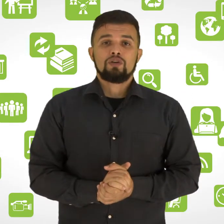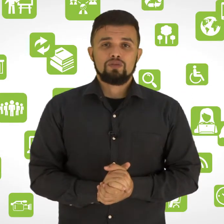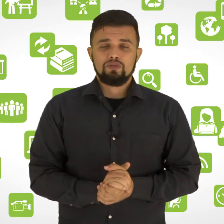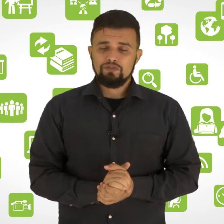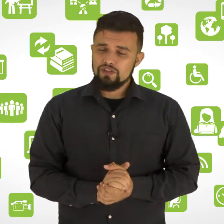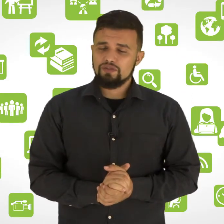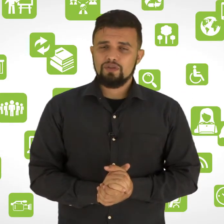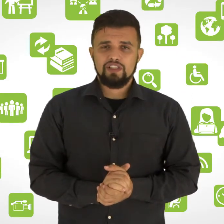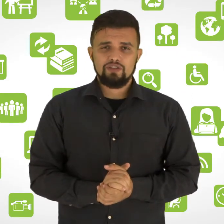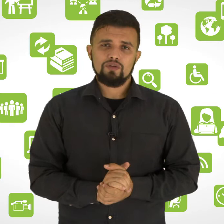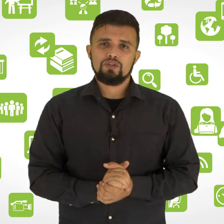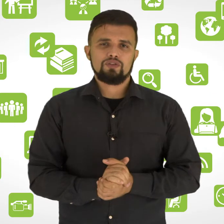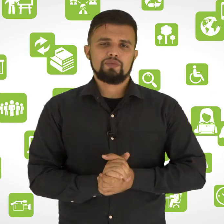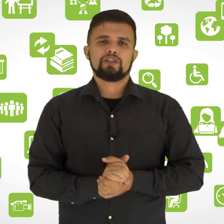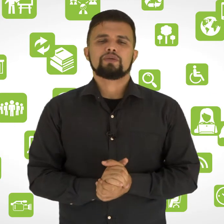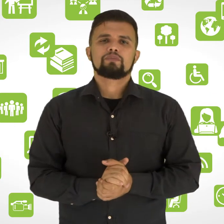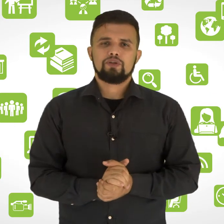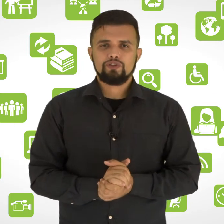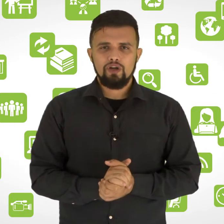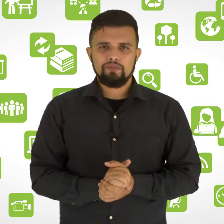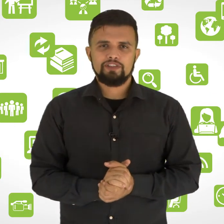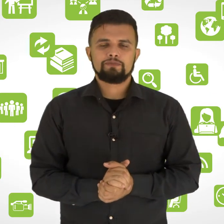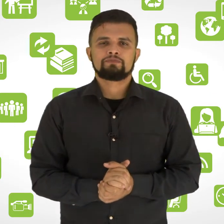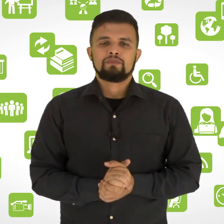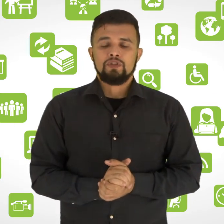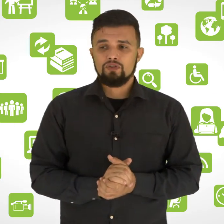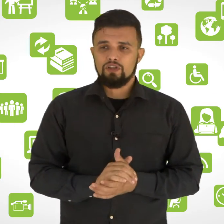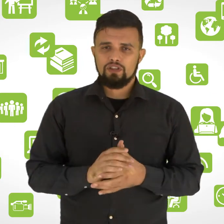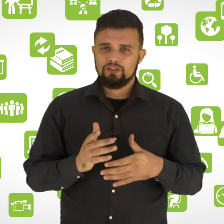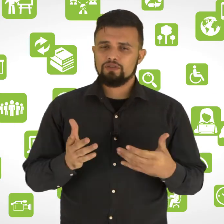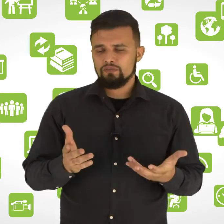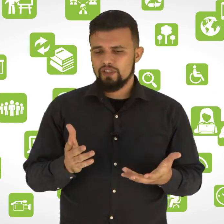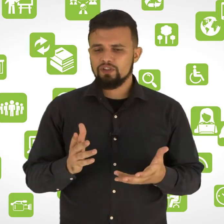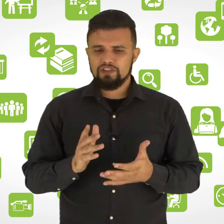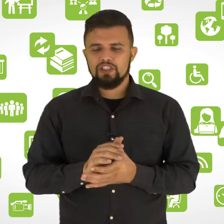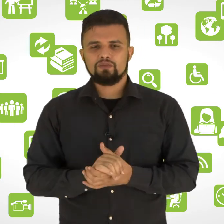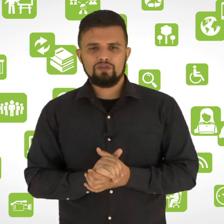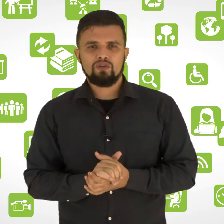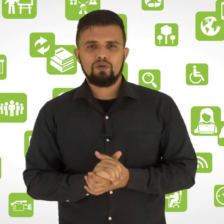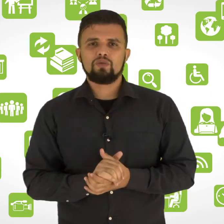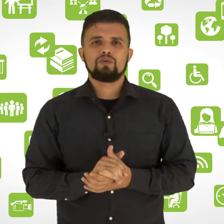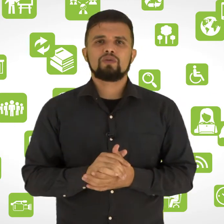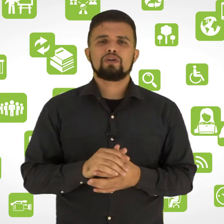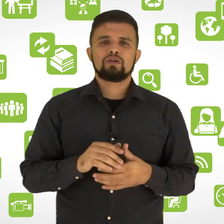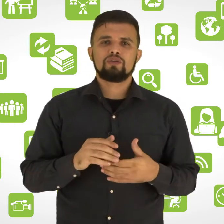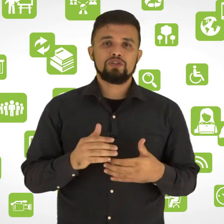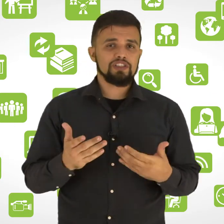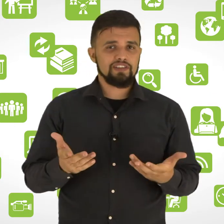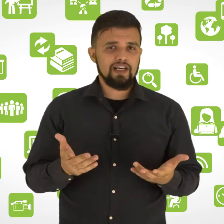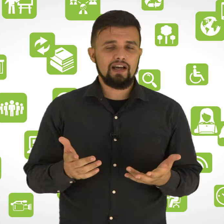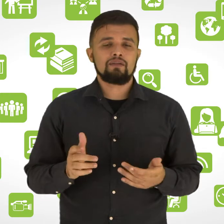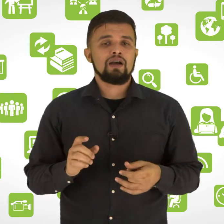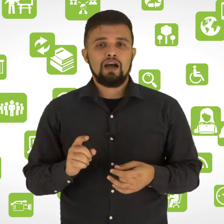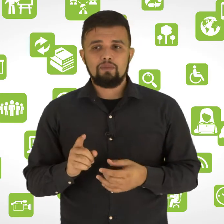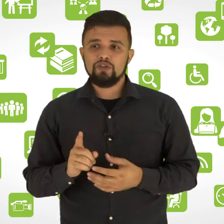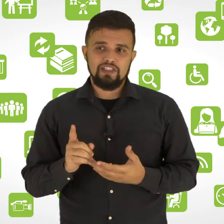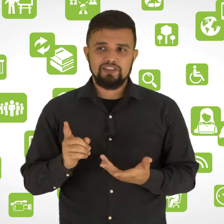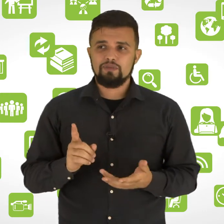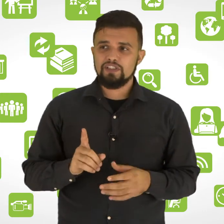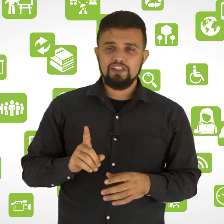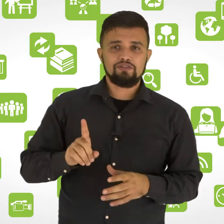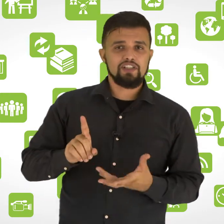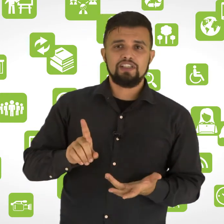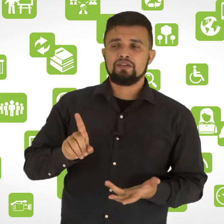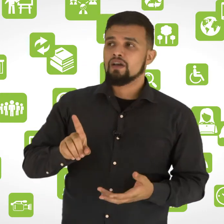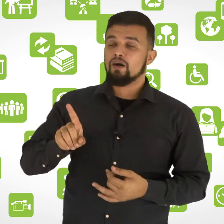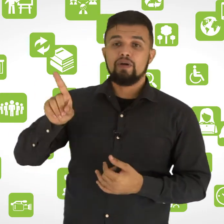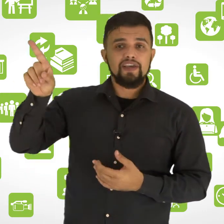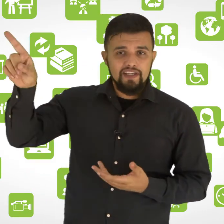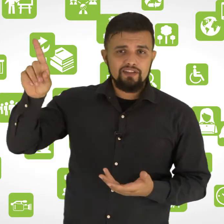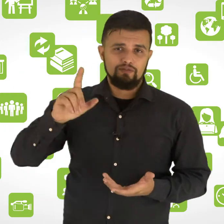No vídeo anterior sobre pronomes, nós demonstramos como utilizar a apontação para se referir ao "ele"